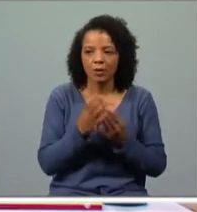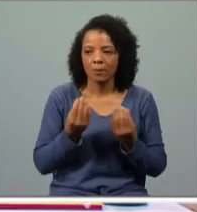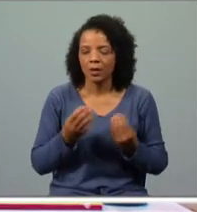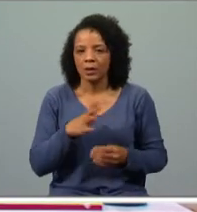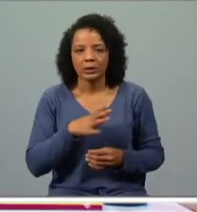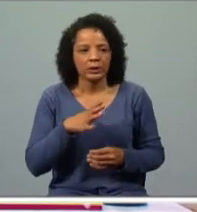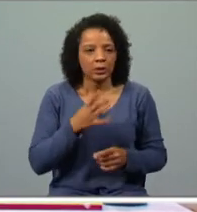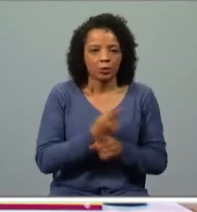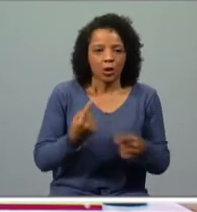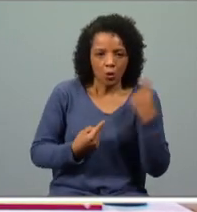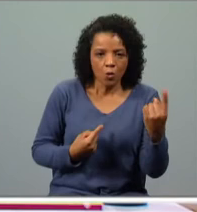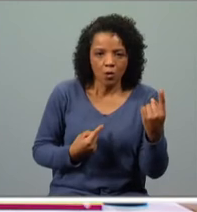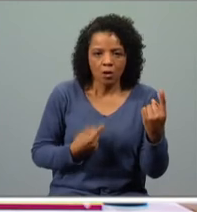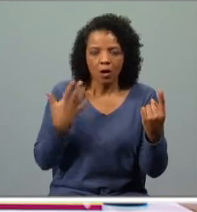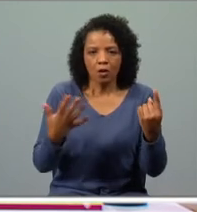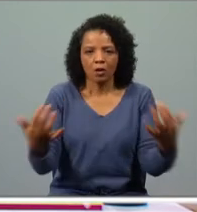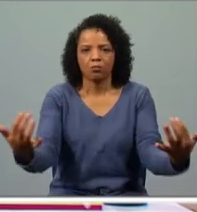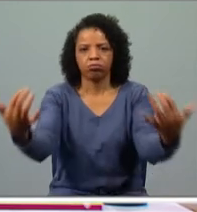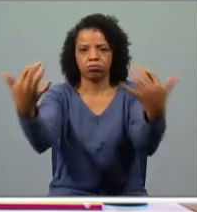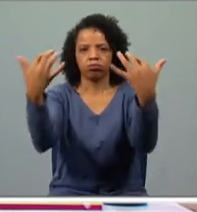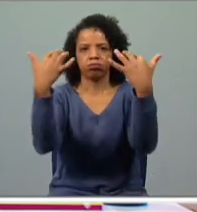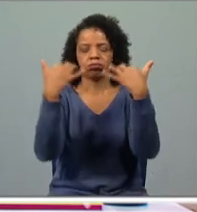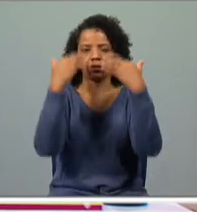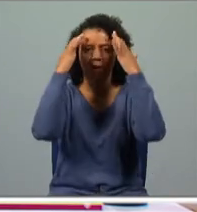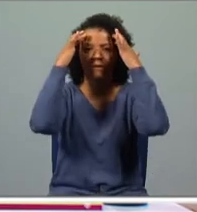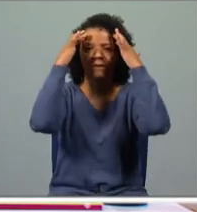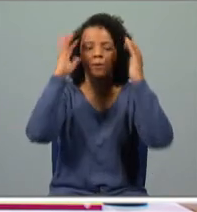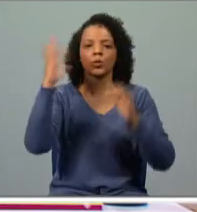já não bastavam ainda vinha os outros ciclopes para ali quando chegaram à ilha 還不夠，其他人還是來了獨眼巨人到達島上時停在那裡